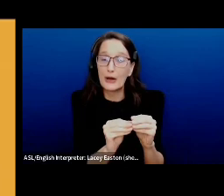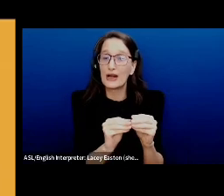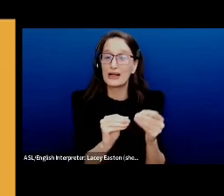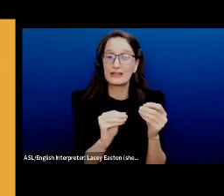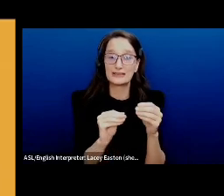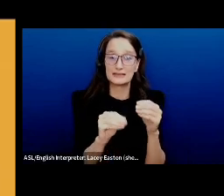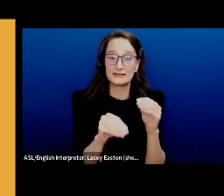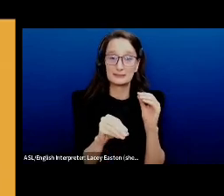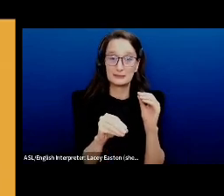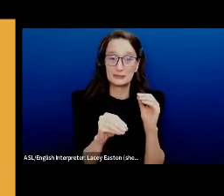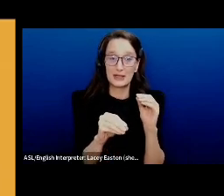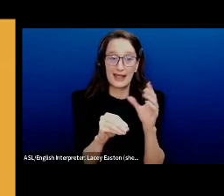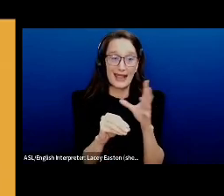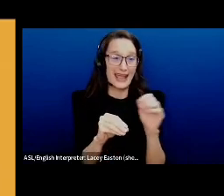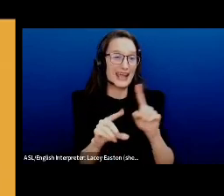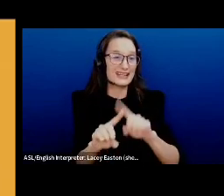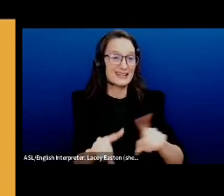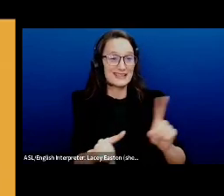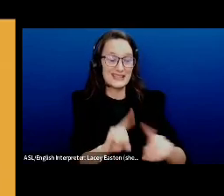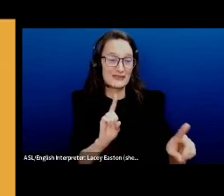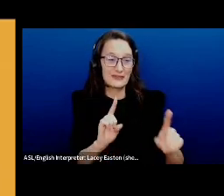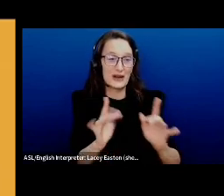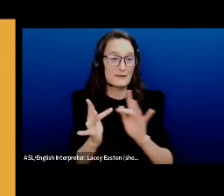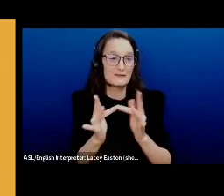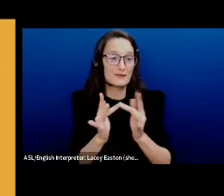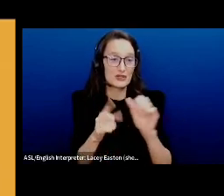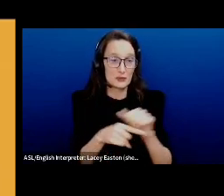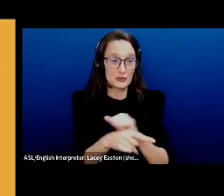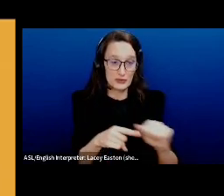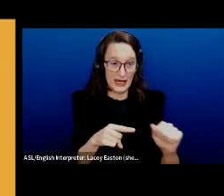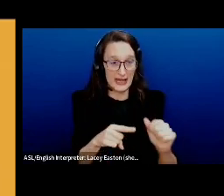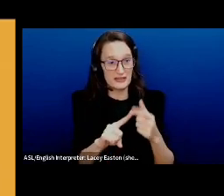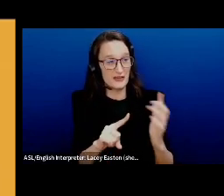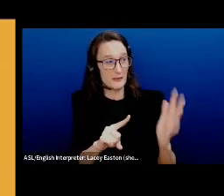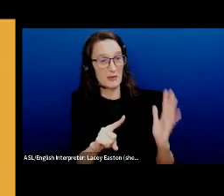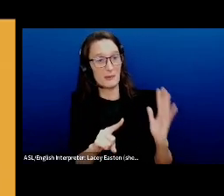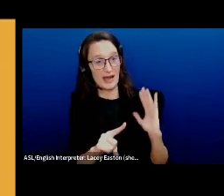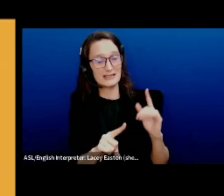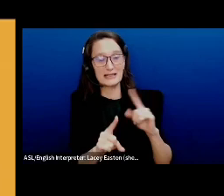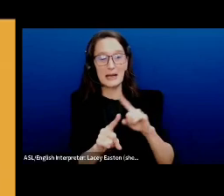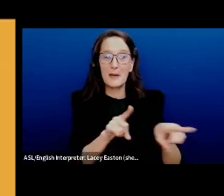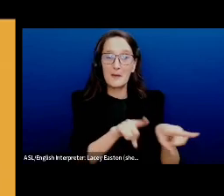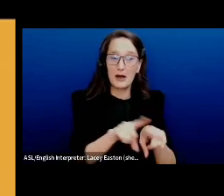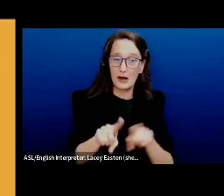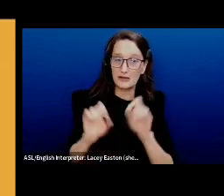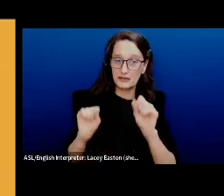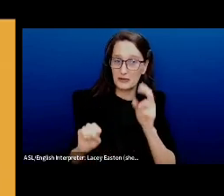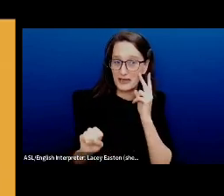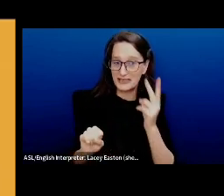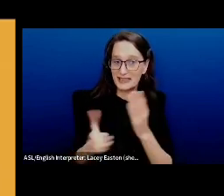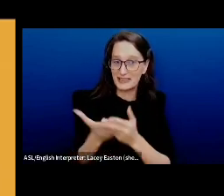tipos de capacitaciones virtuales que hemos producido, sino que también pueden ver algunas de nuestras divertidas